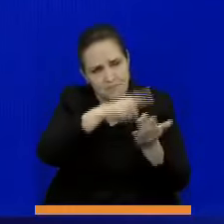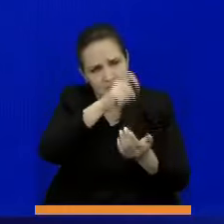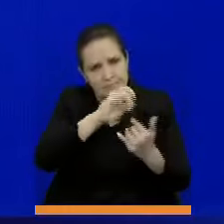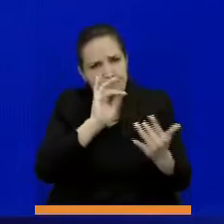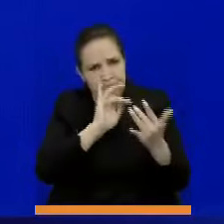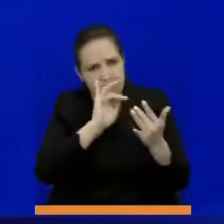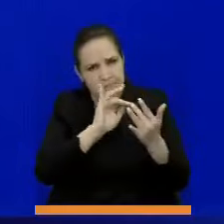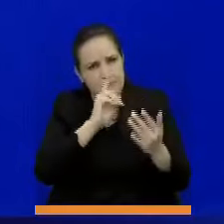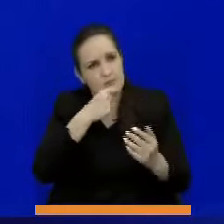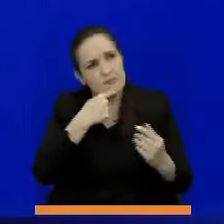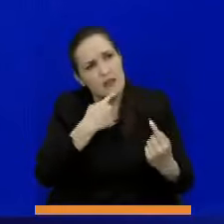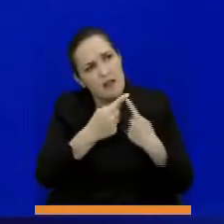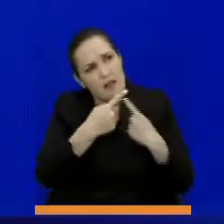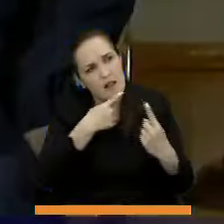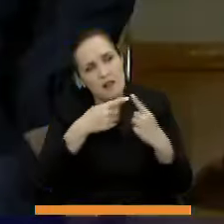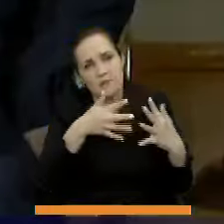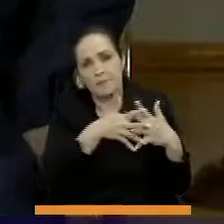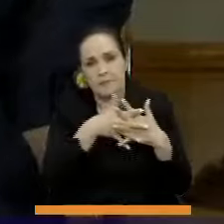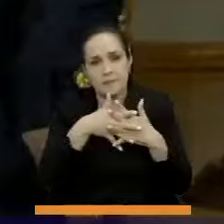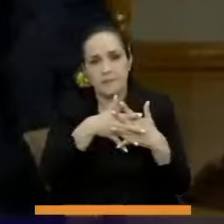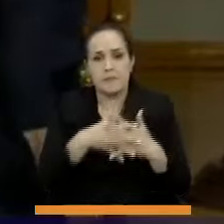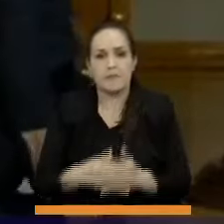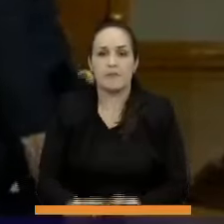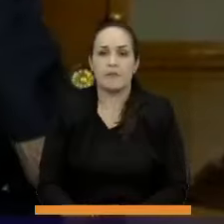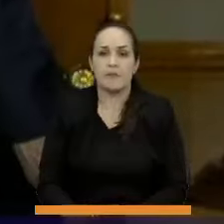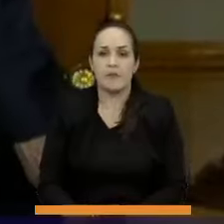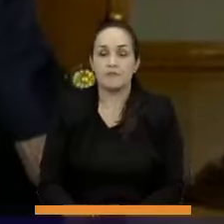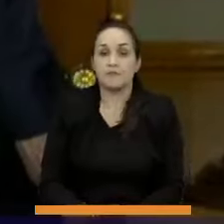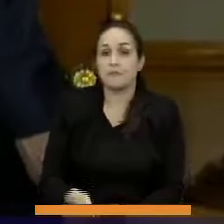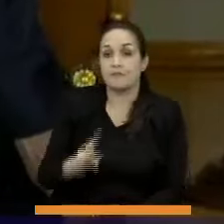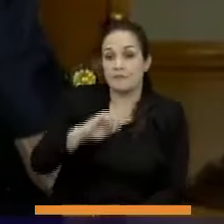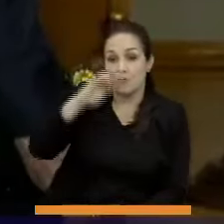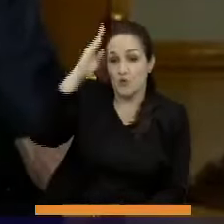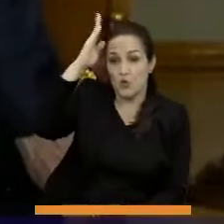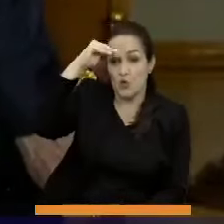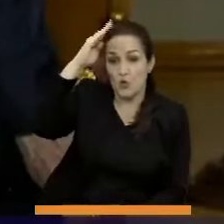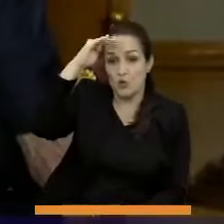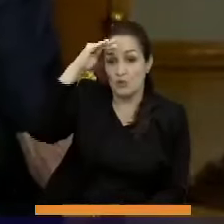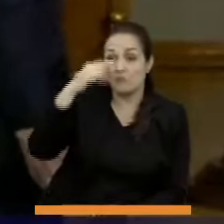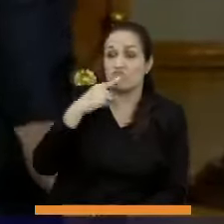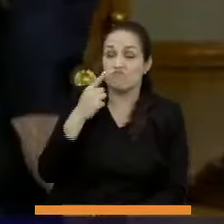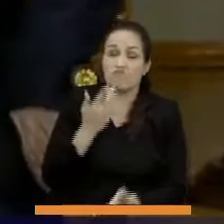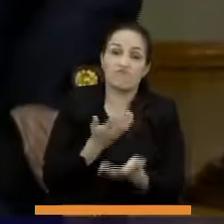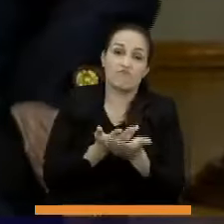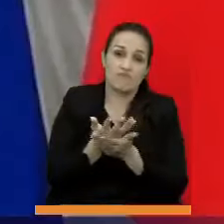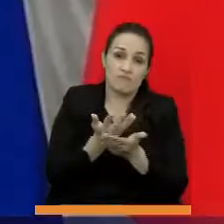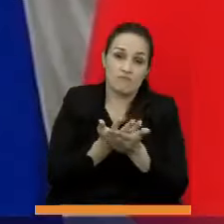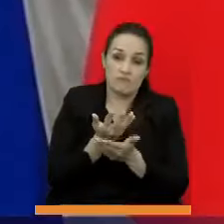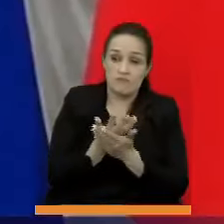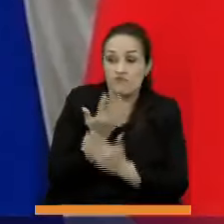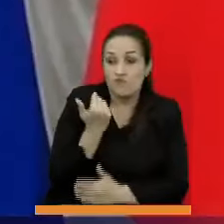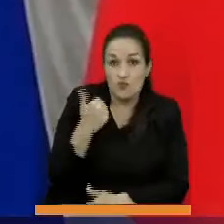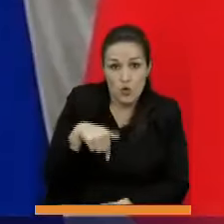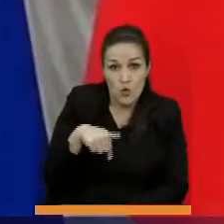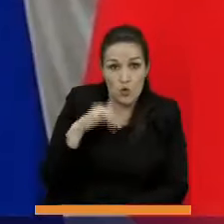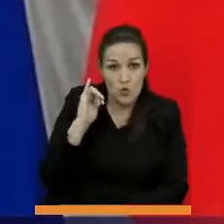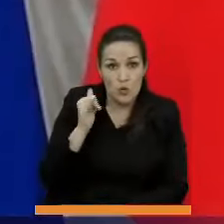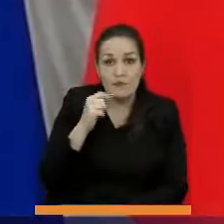REANUDAR LOS CONTACTOS, NO TENEMOS NADA EN CONTRA, DE HECHO, POR FAVOR, REANUDEMOS LOS CONTACTOS Y